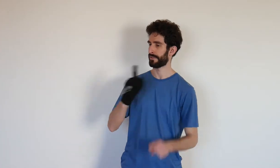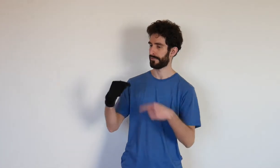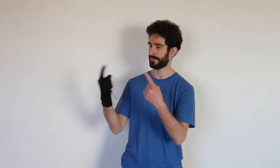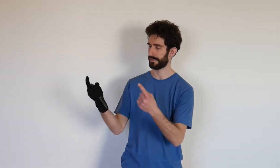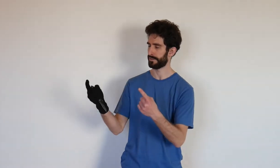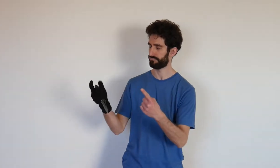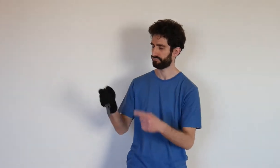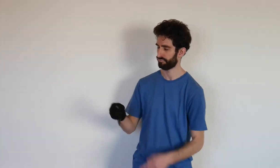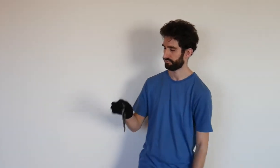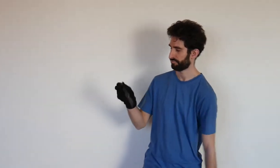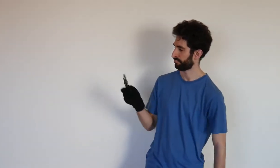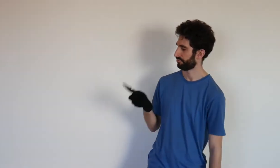Bon, je vais au commissariat.